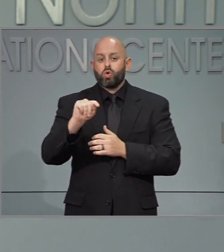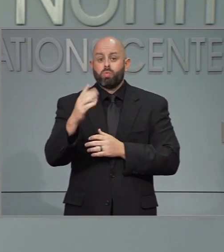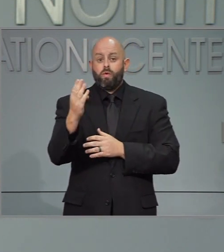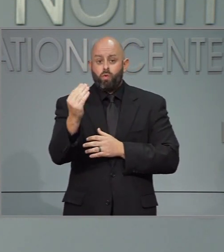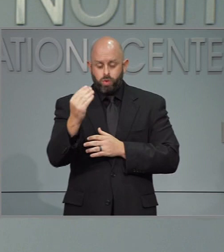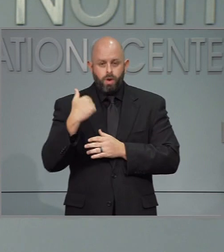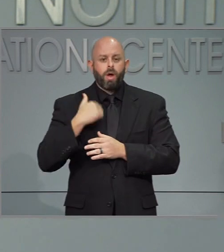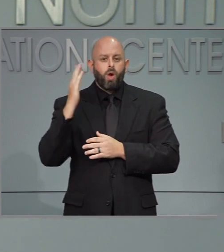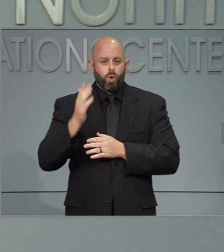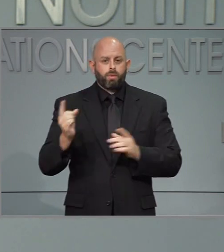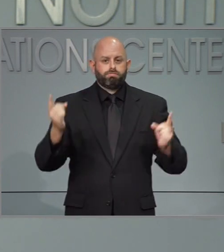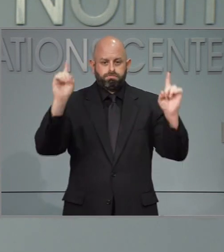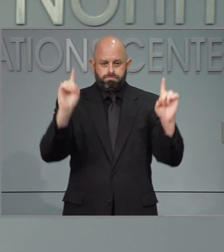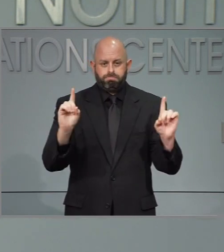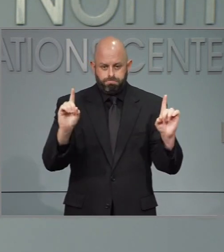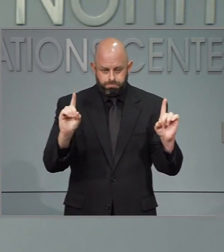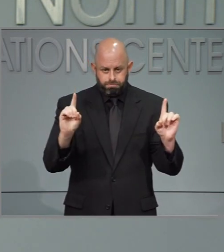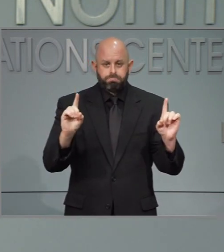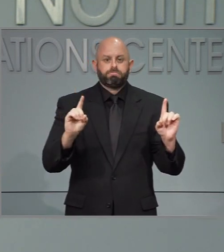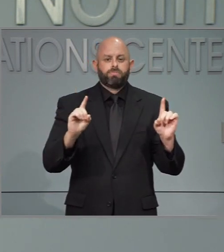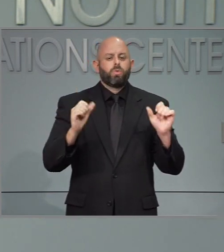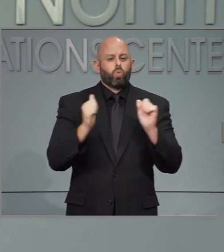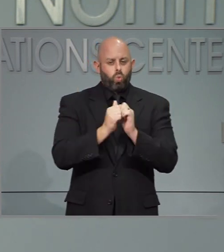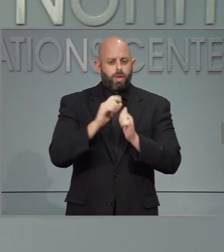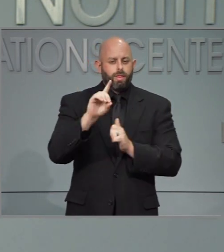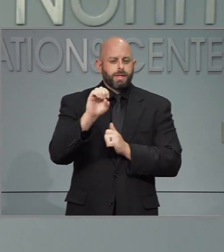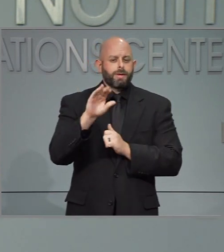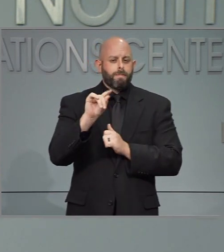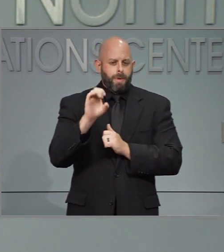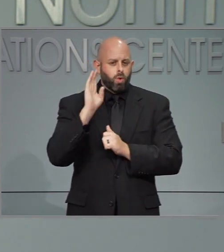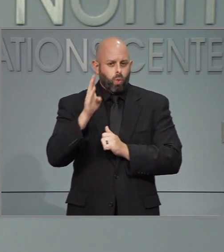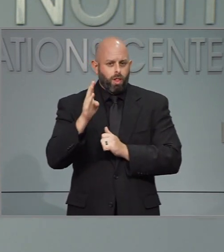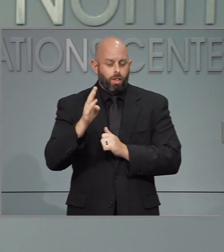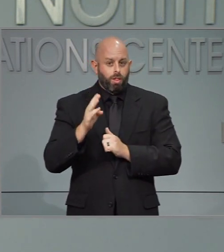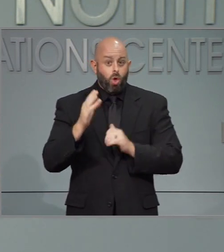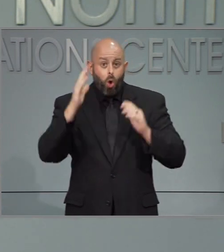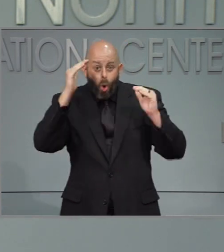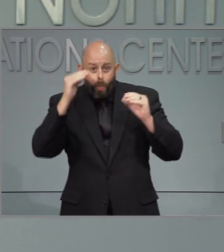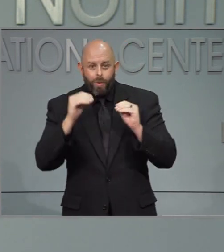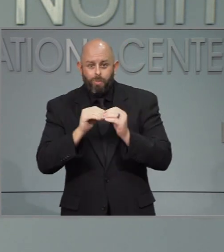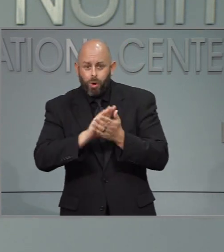respuesta en octubre for catorce, vamos a tener un debate.